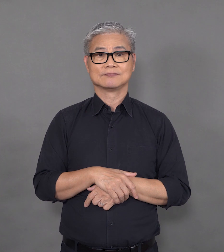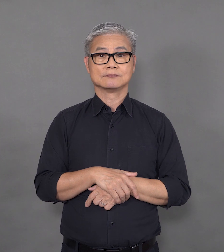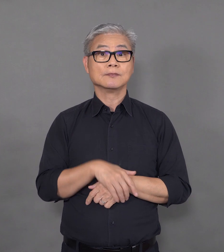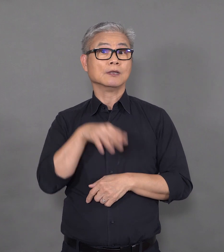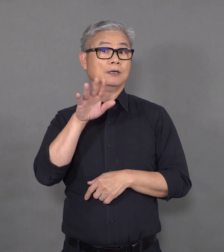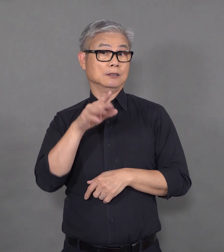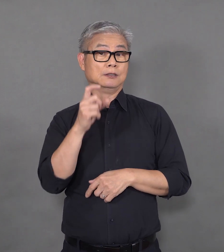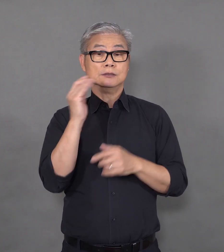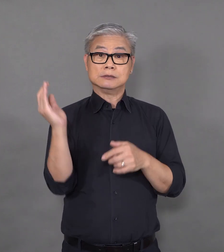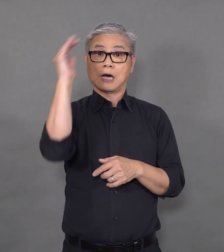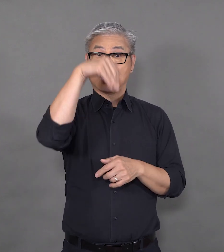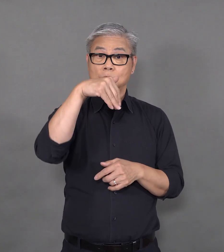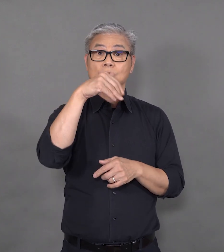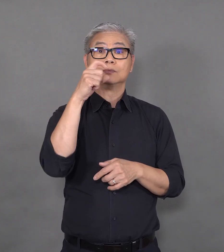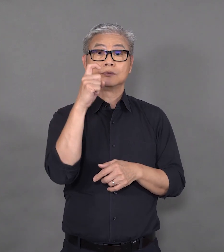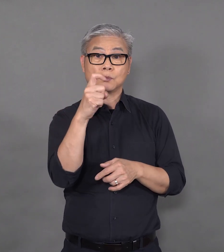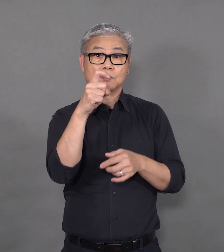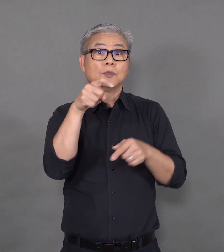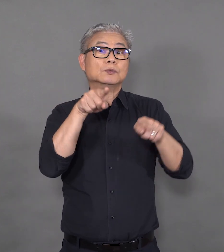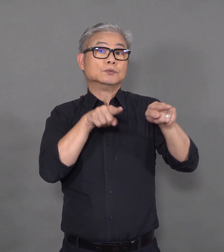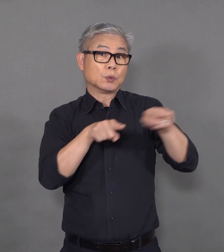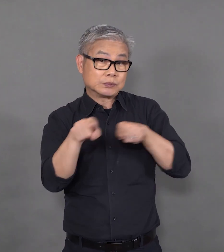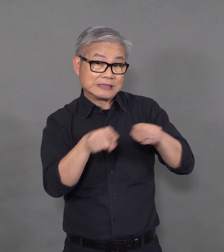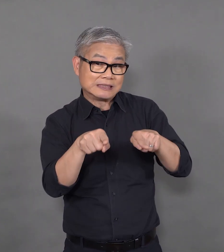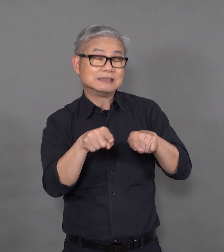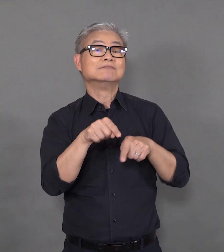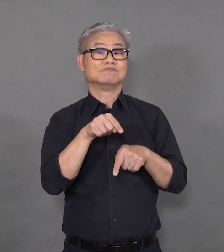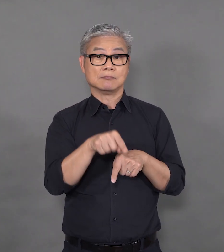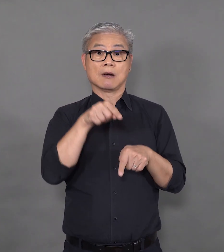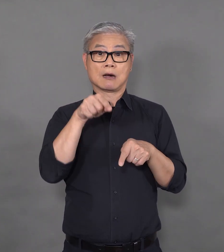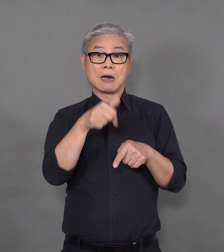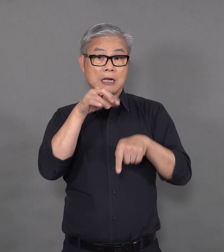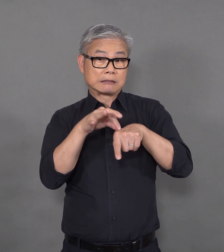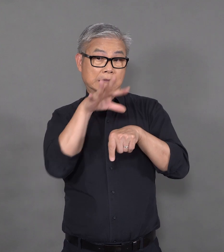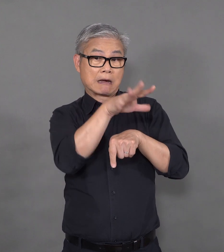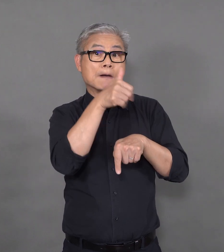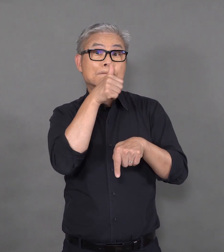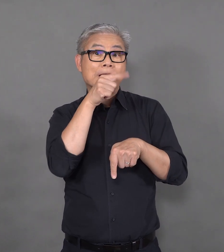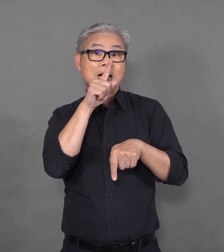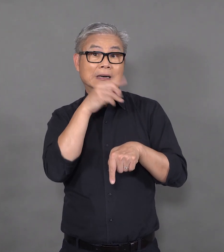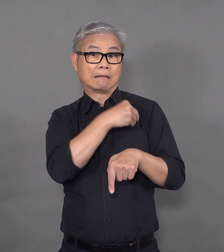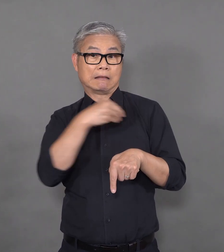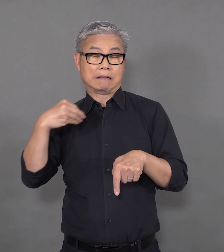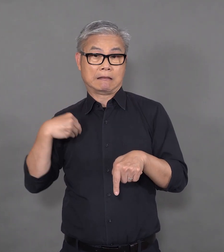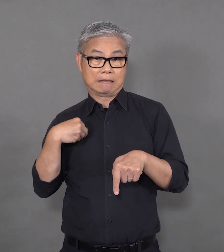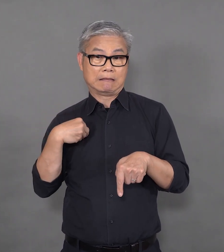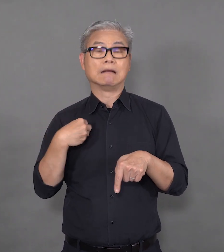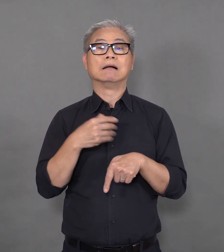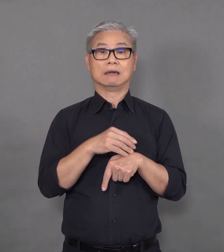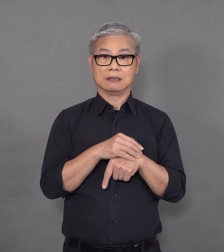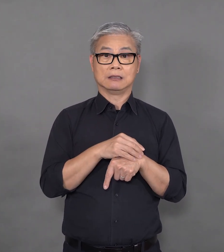谷野九郎的父母都是醫生